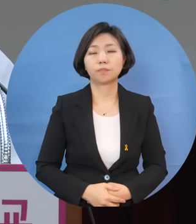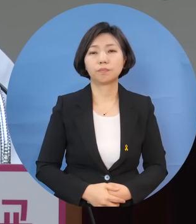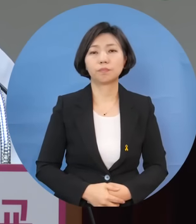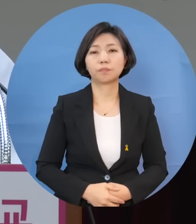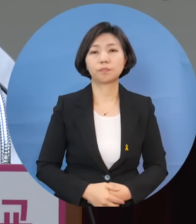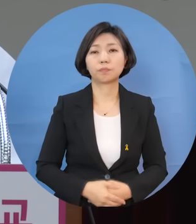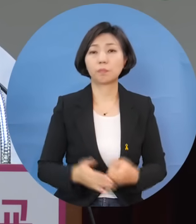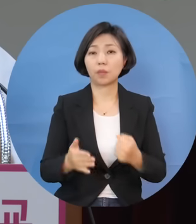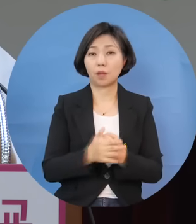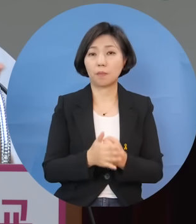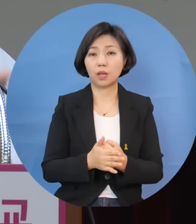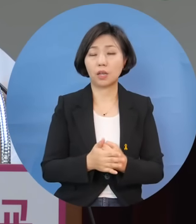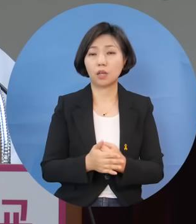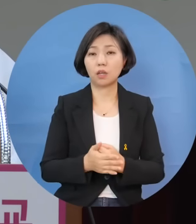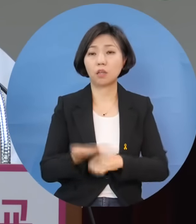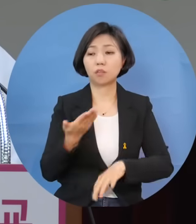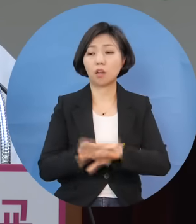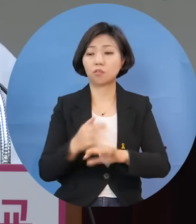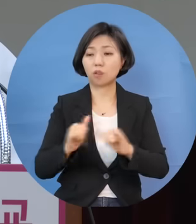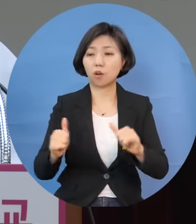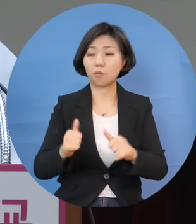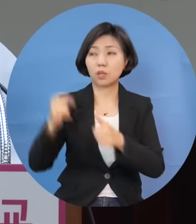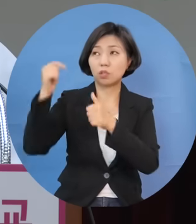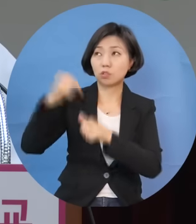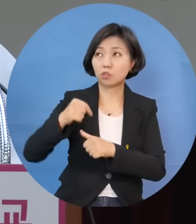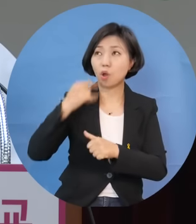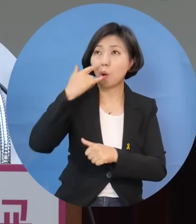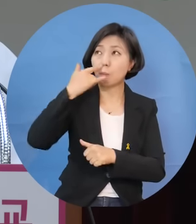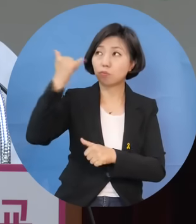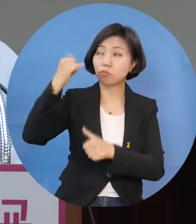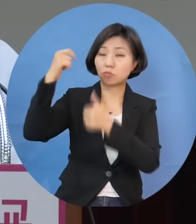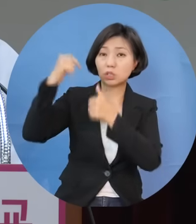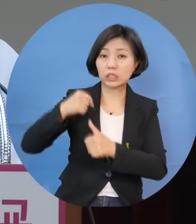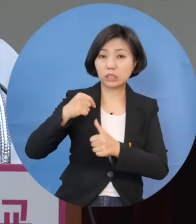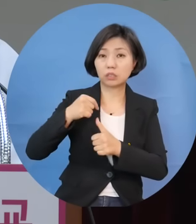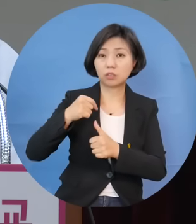그러니까 부모님이 "~해라" 하면 부모기 때문에 그 말을 따르는 것이 아니라